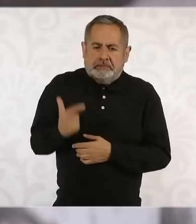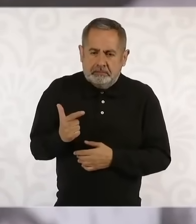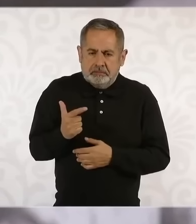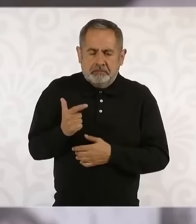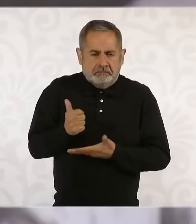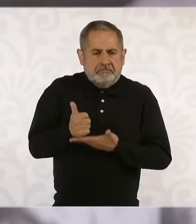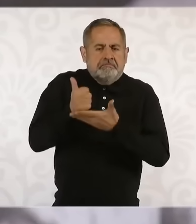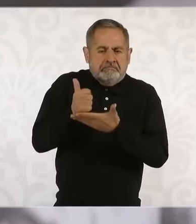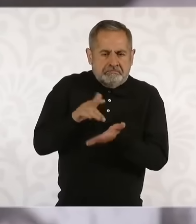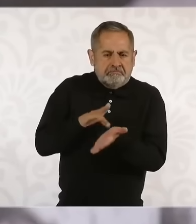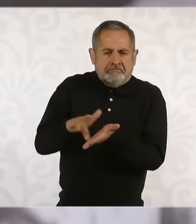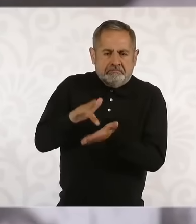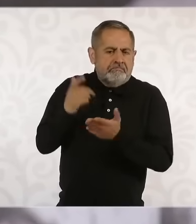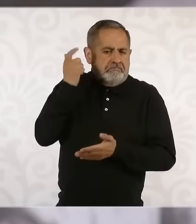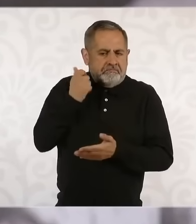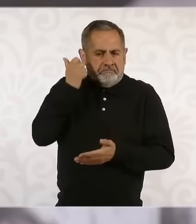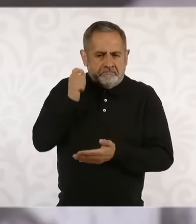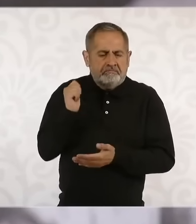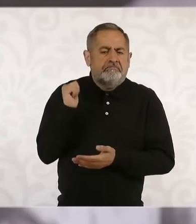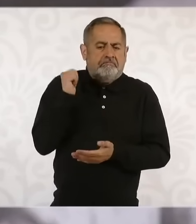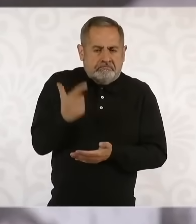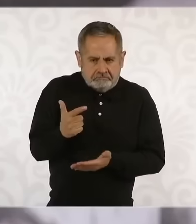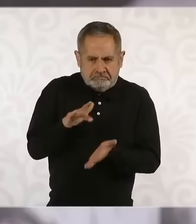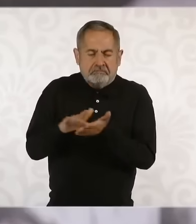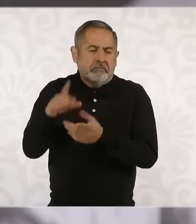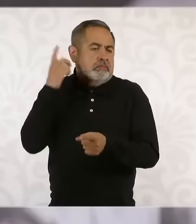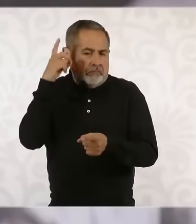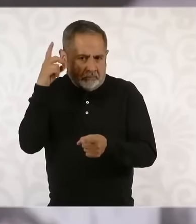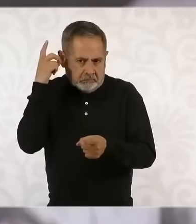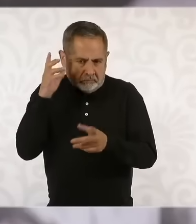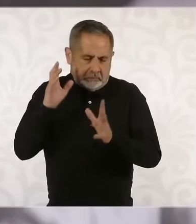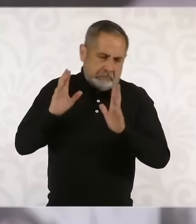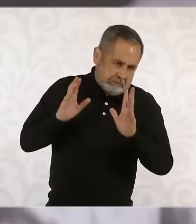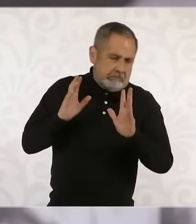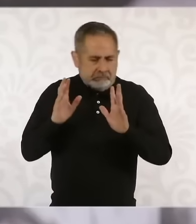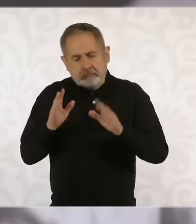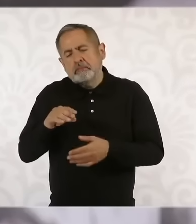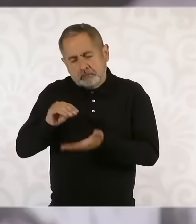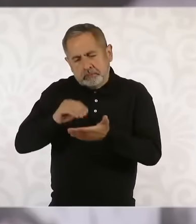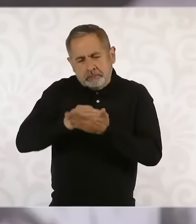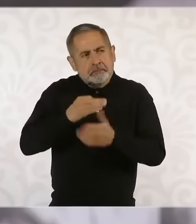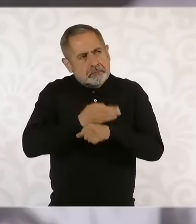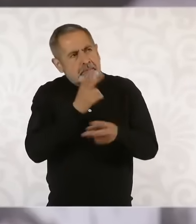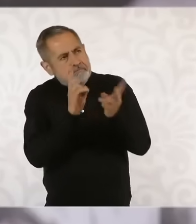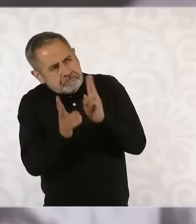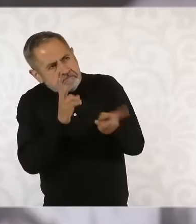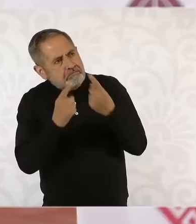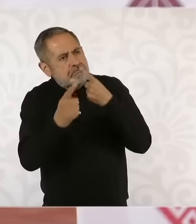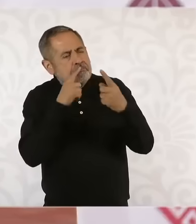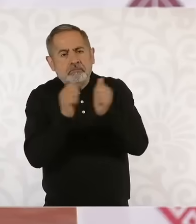parte de la pensión y bueno, siempre estaremos en el diálogo con los estados para que esto suceda.